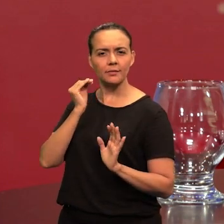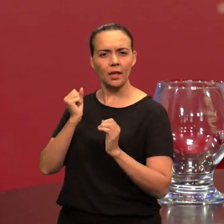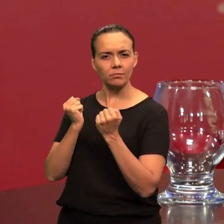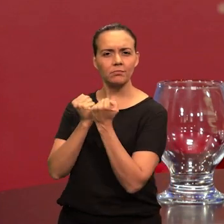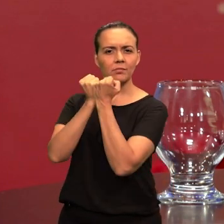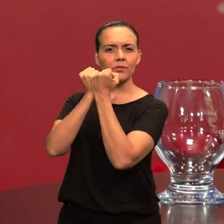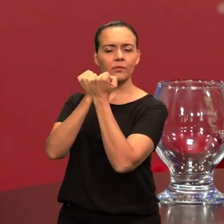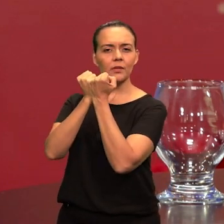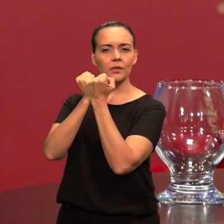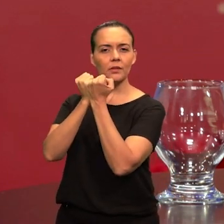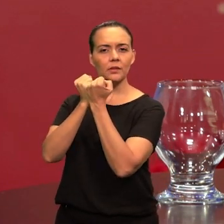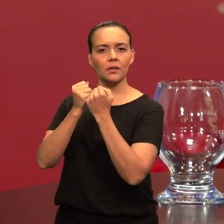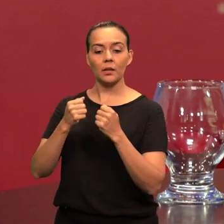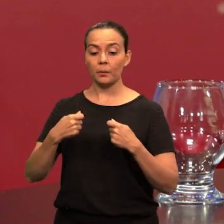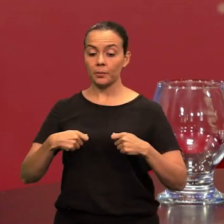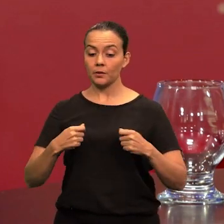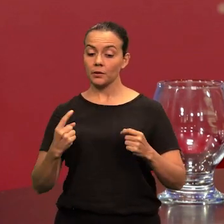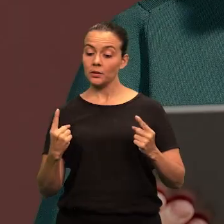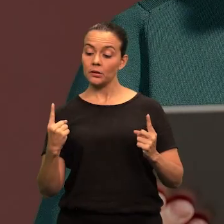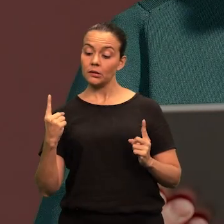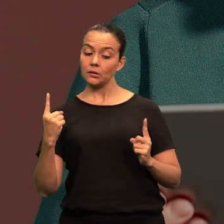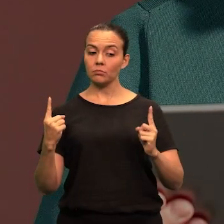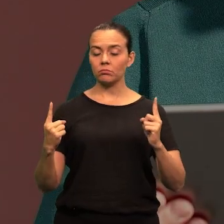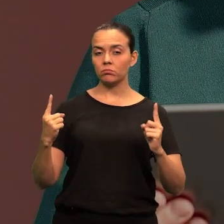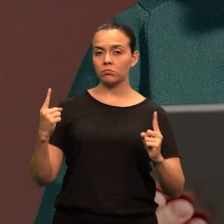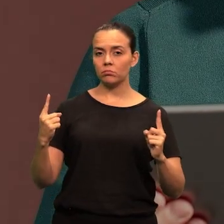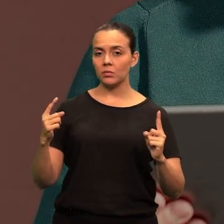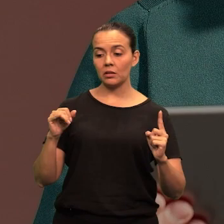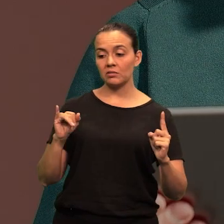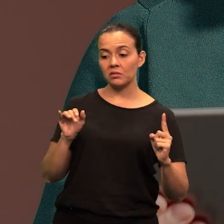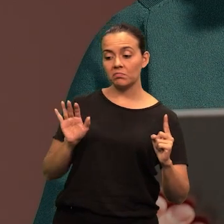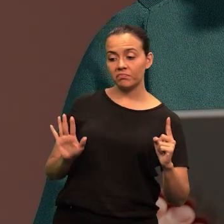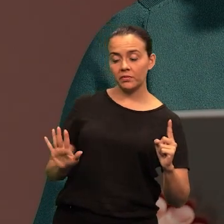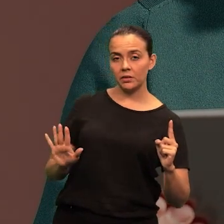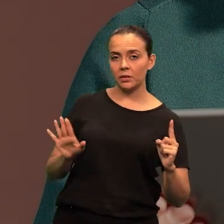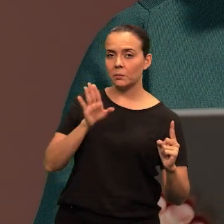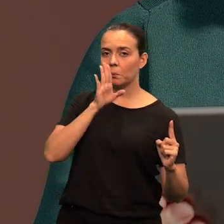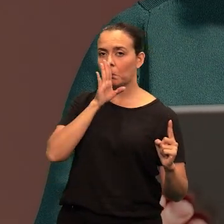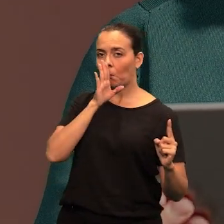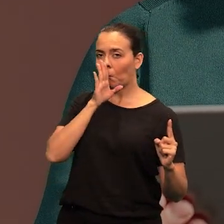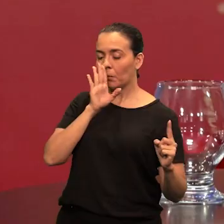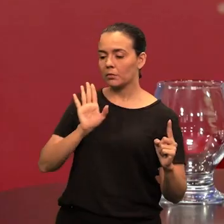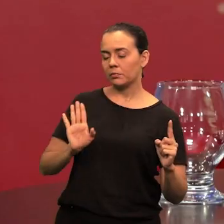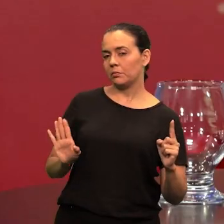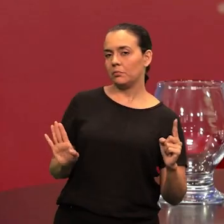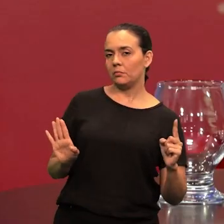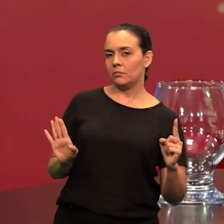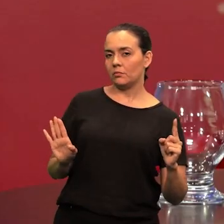Então, esse caminho do meio, o meio termo entre você e ela, se ela não defende, se ela não resguarda, ainda assim